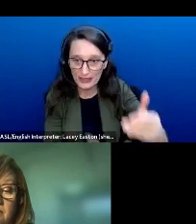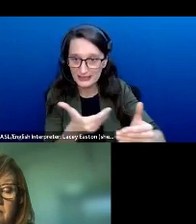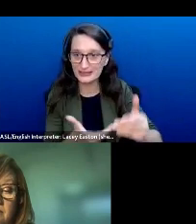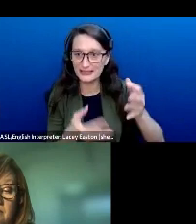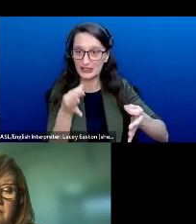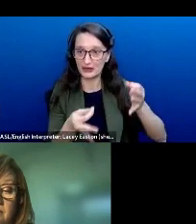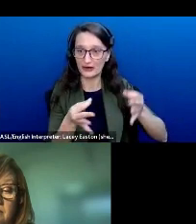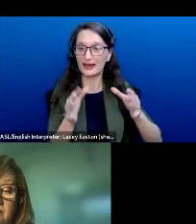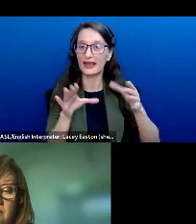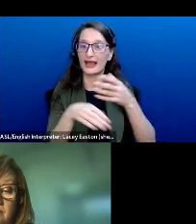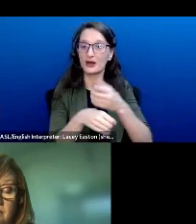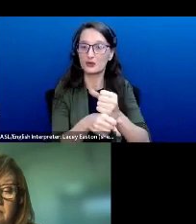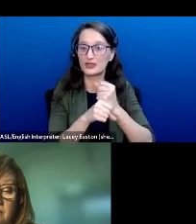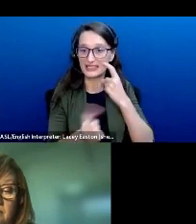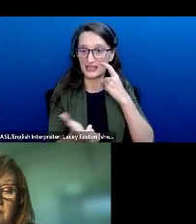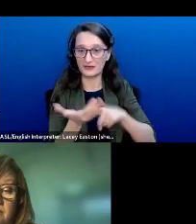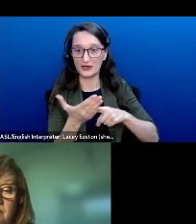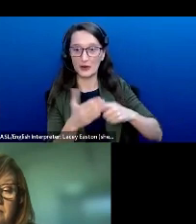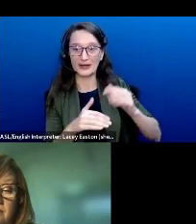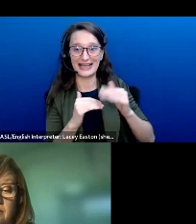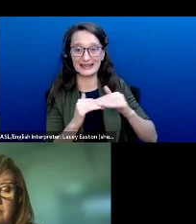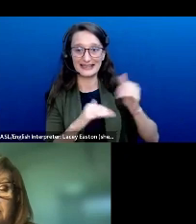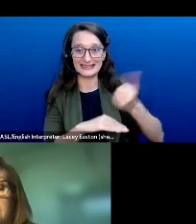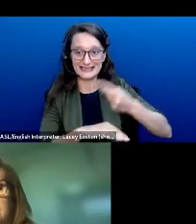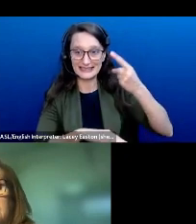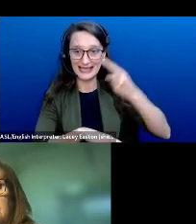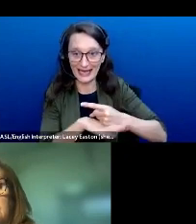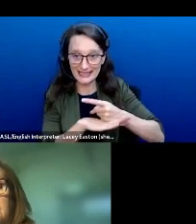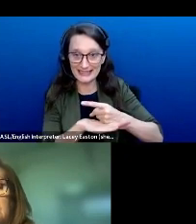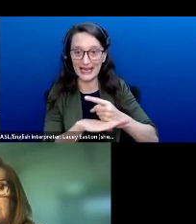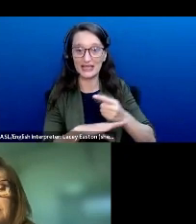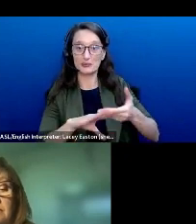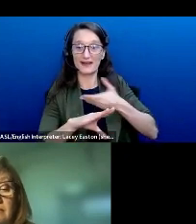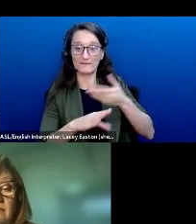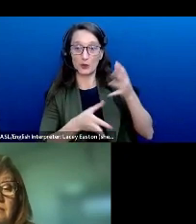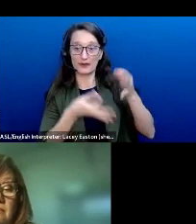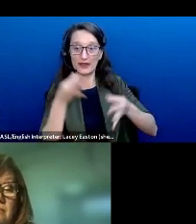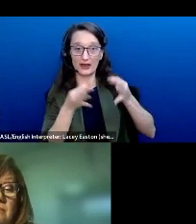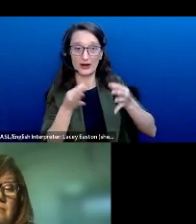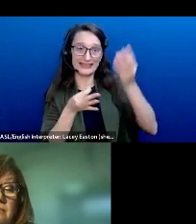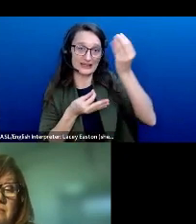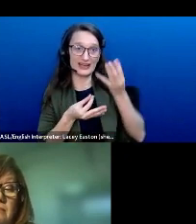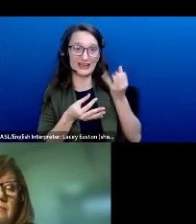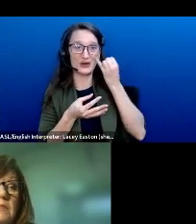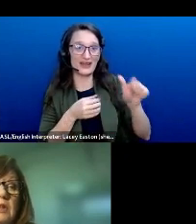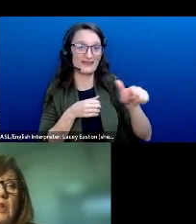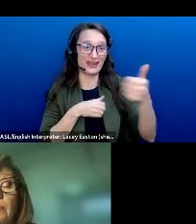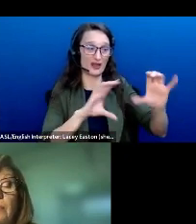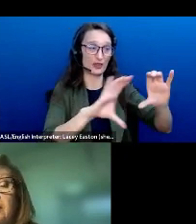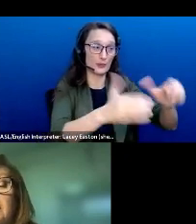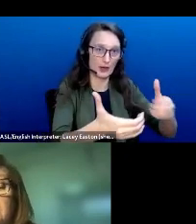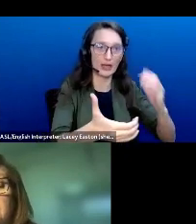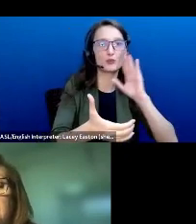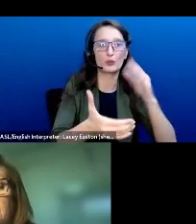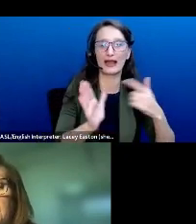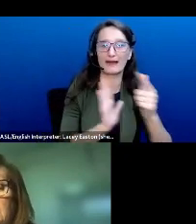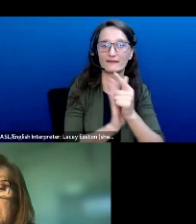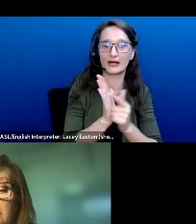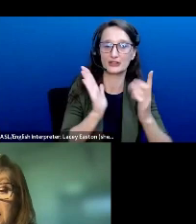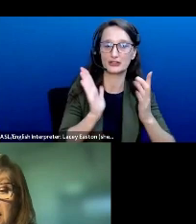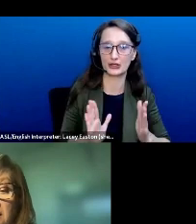la audiencia de que la otra parte tiene la intención de ser representada por un abogado el proceso generalmente